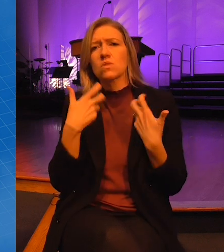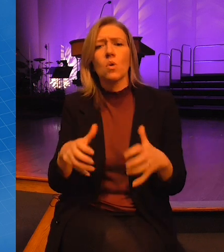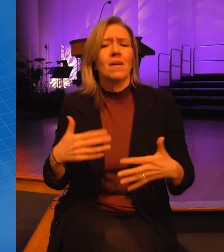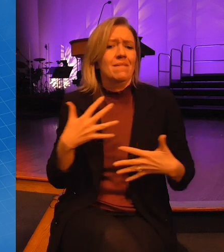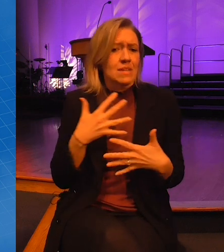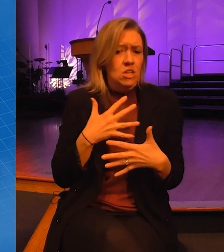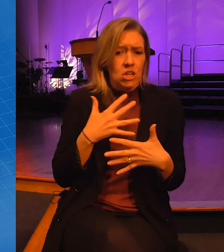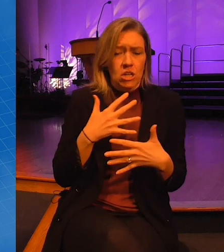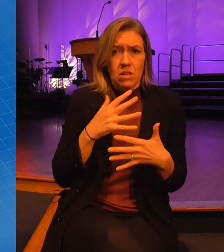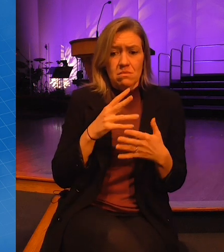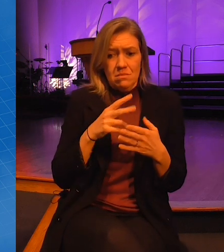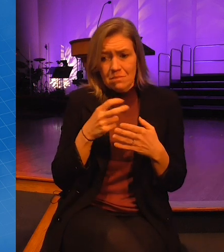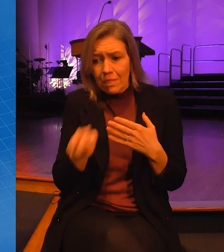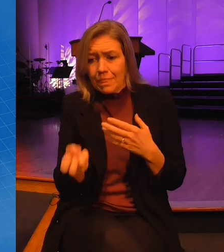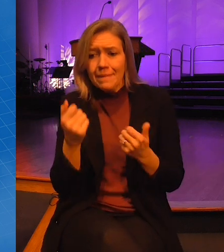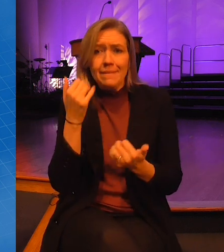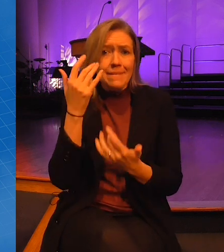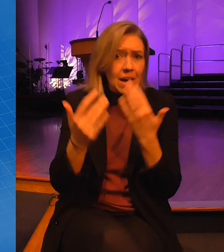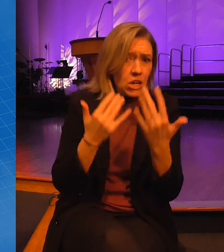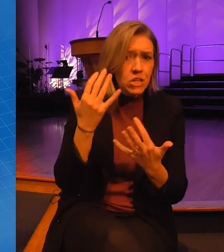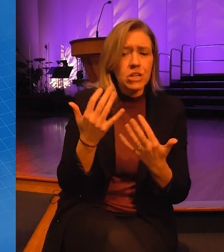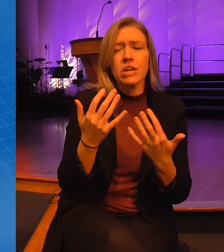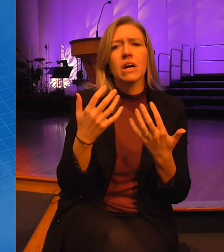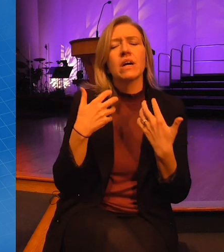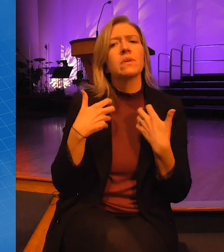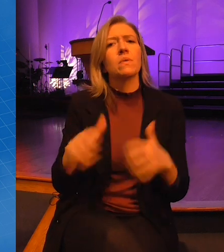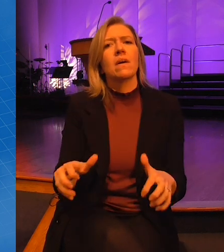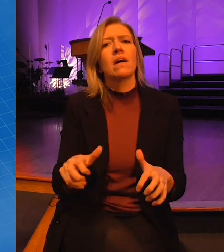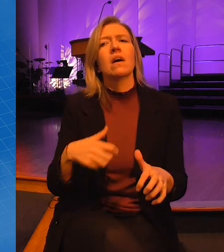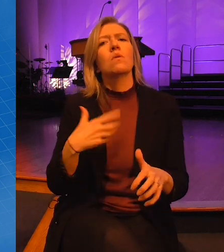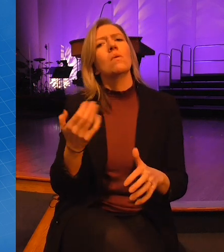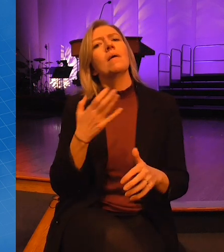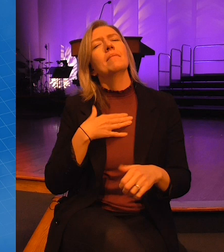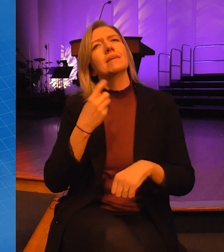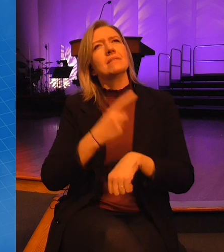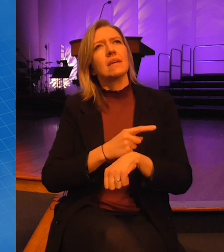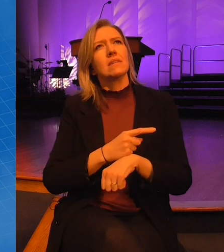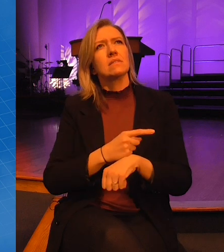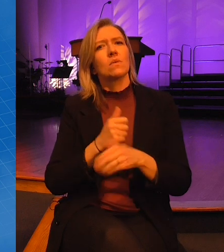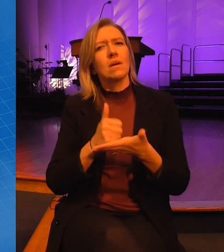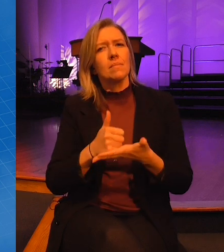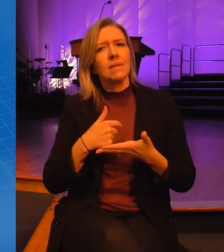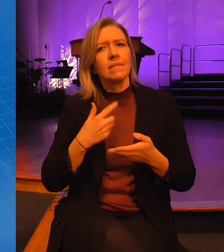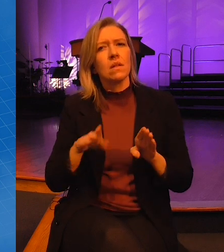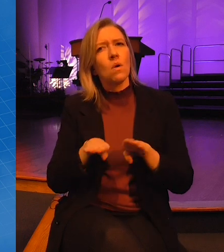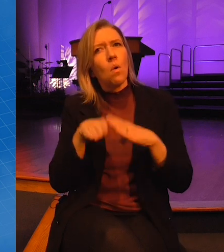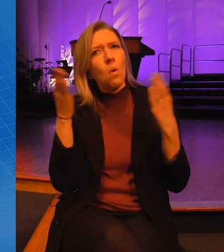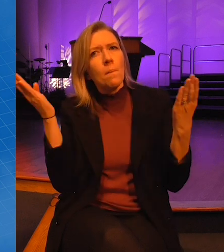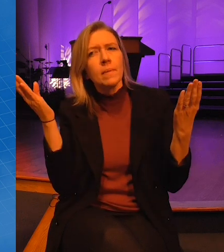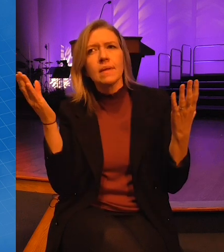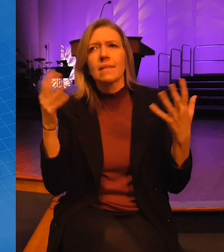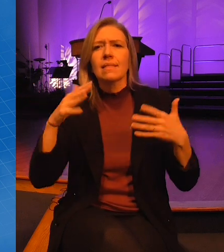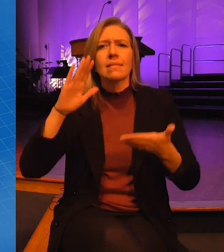días para permitir que mi vida me abra para hacerme menos miedo más accesible para aflojar mi corazón